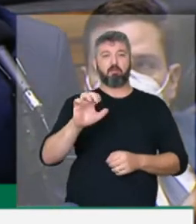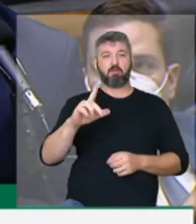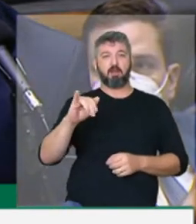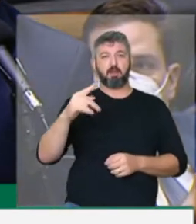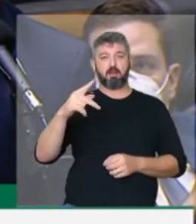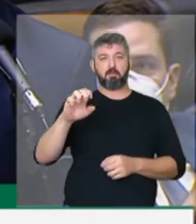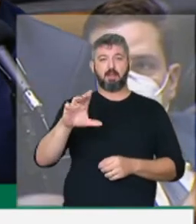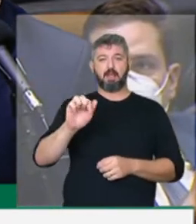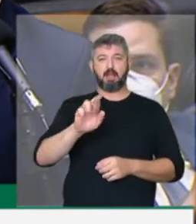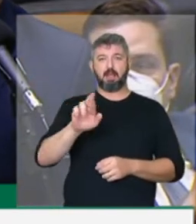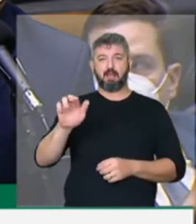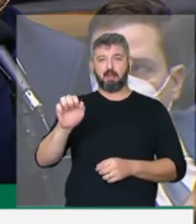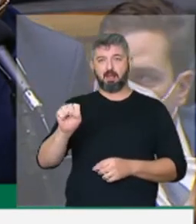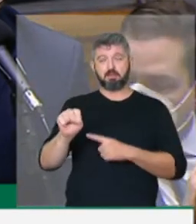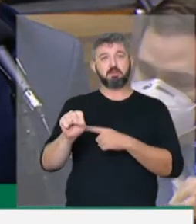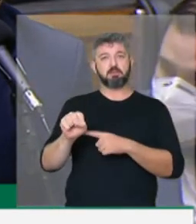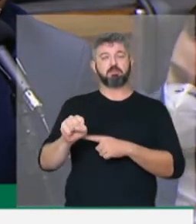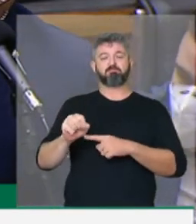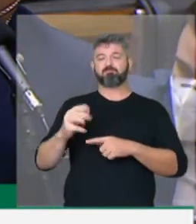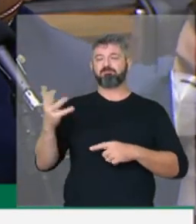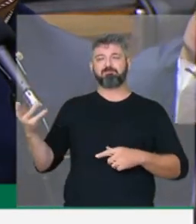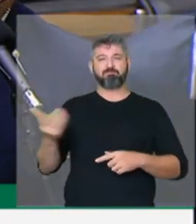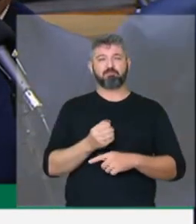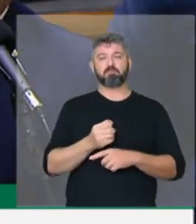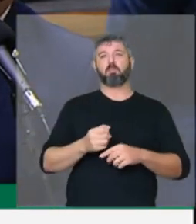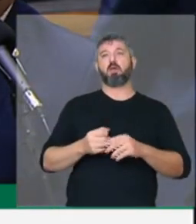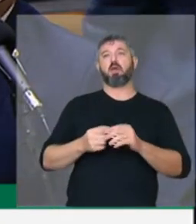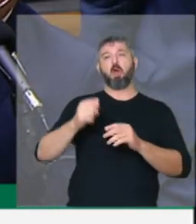CARRERAS. UM GIGANTE AUTOR DO PROJETO, COMPANHEIRO DE BANCADA, PARABÉNS, DEPUTADA RENATA ABREU, NOSSA RELATORA E